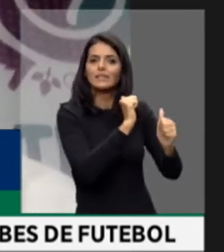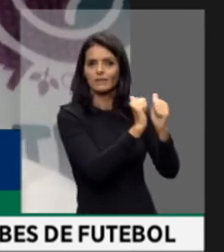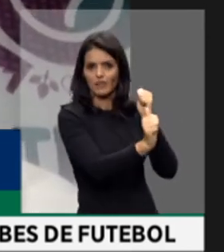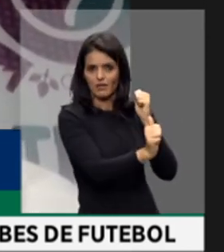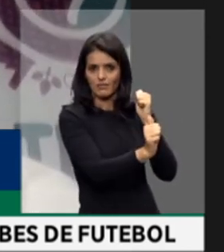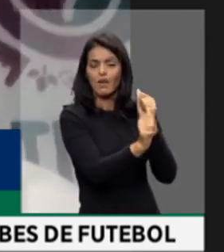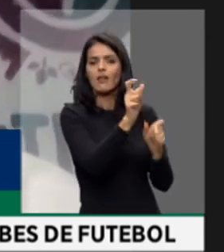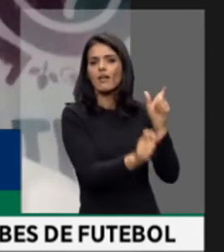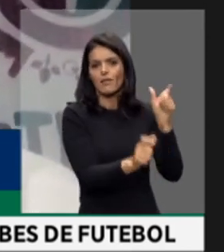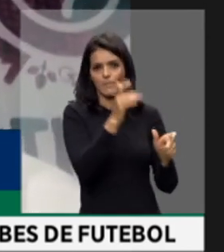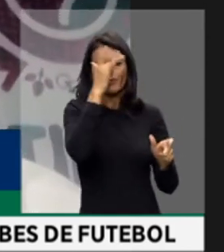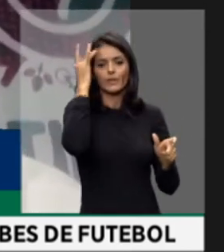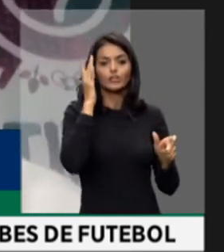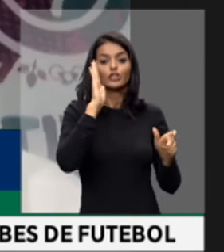REFERINDO AO CONTEÚDO, ESSE DEBATE FOI FEITO AQUI NA